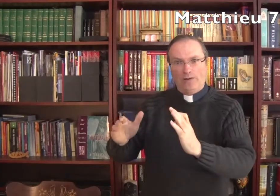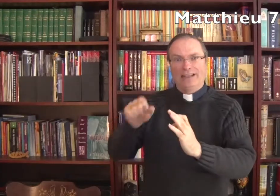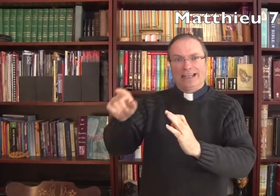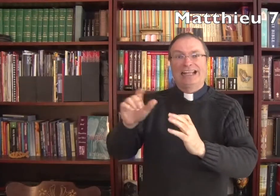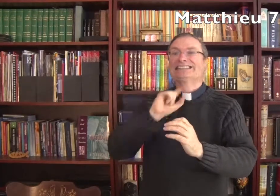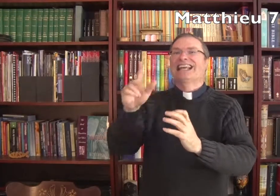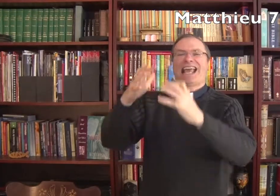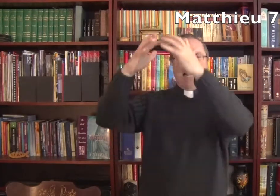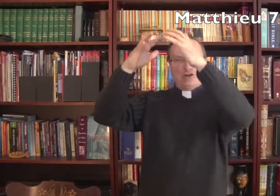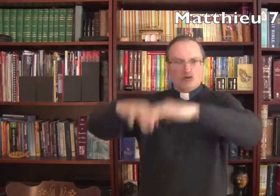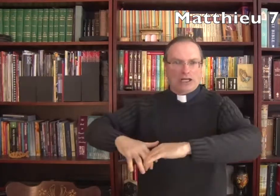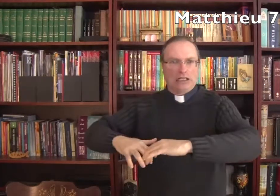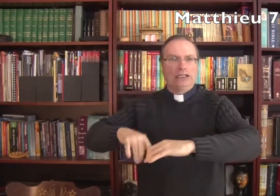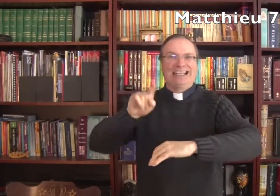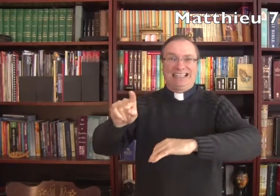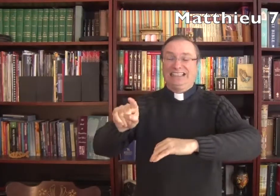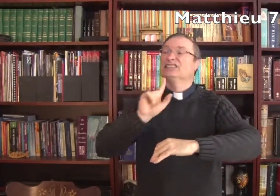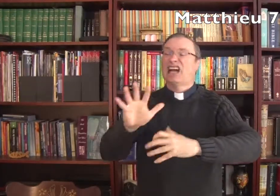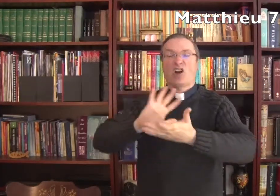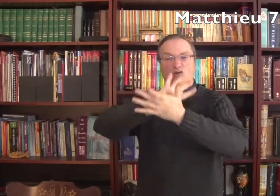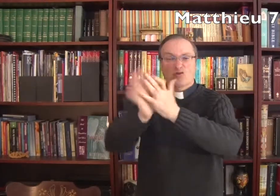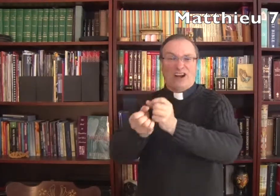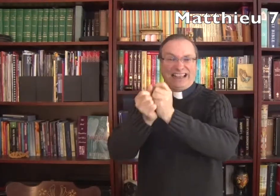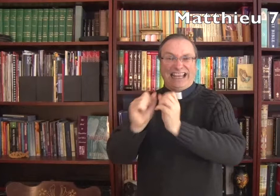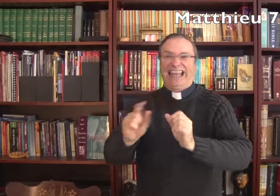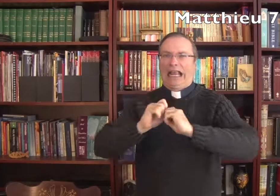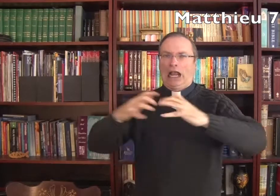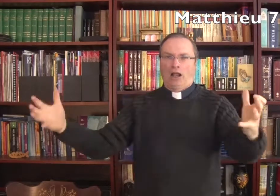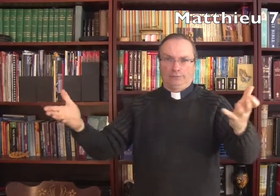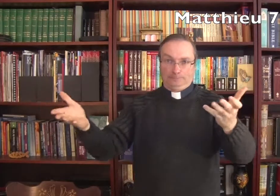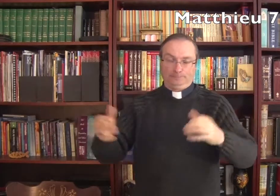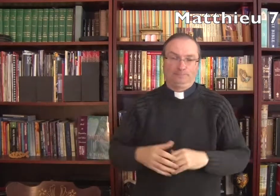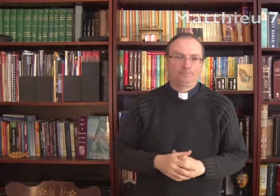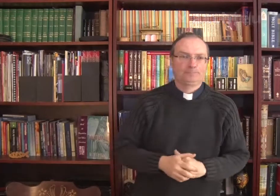elle s’est écroulée et sa ruine a été grande.»